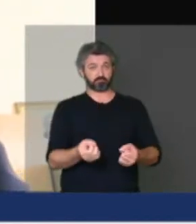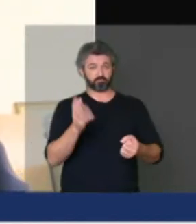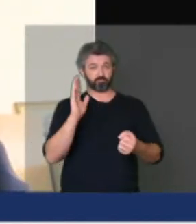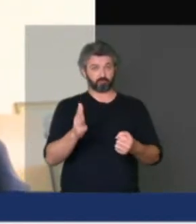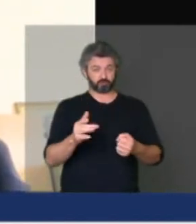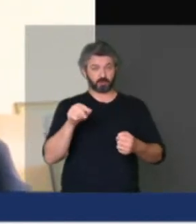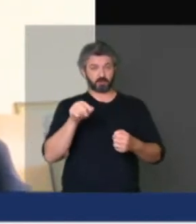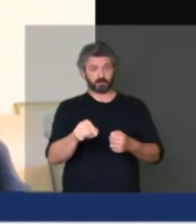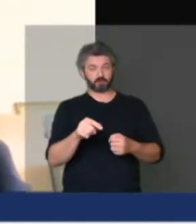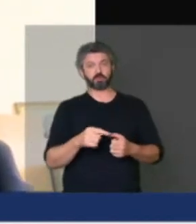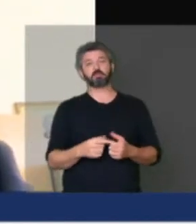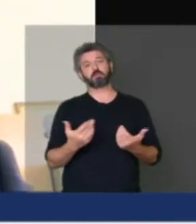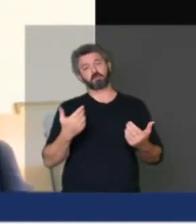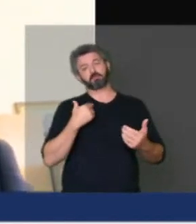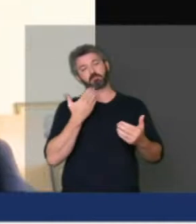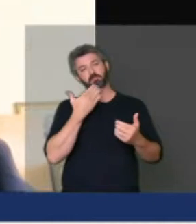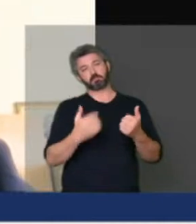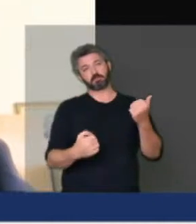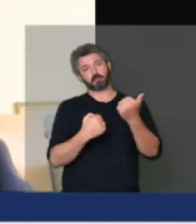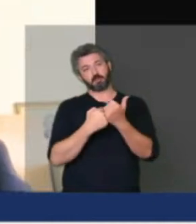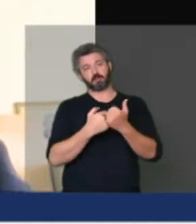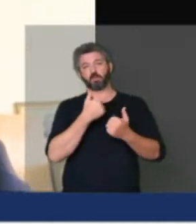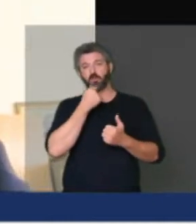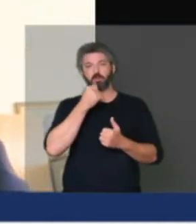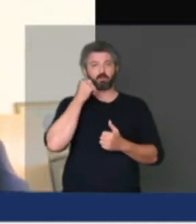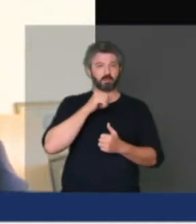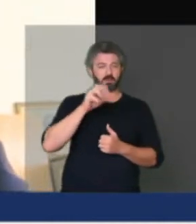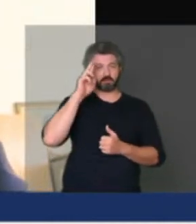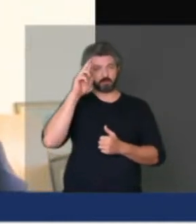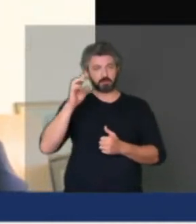ESSE TRATADO. EU PEÇO APOIO AOS SENHORES E SENHORAS PARLAMENTARES QUE É MUITO IMPORTANTE, NÓS TERMOS UMA